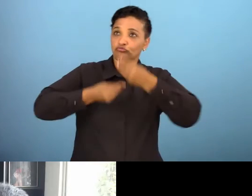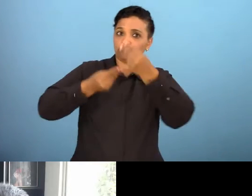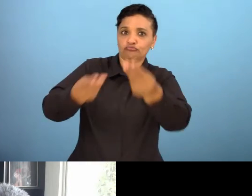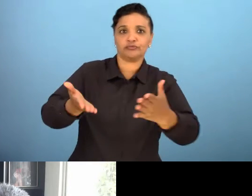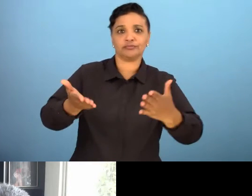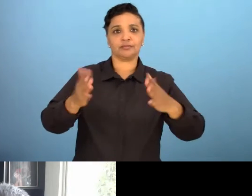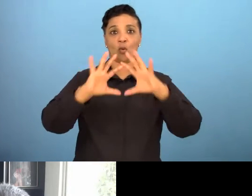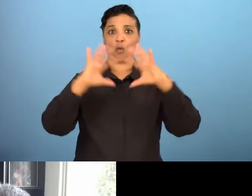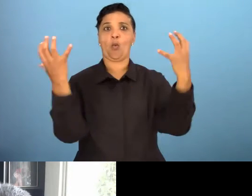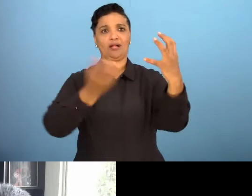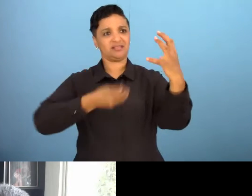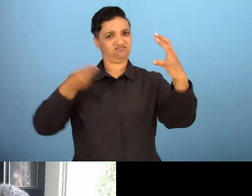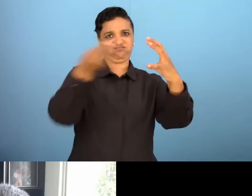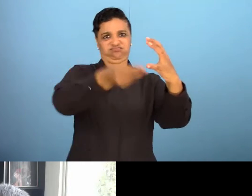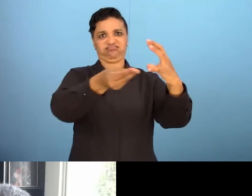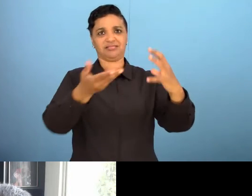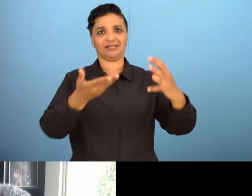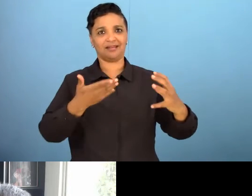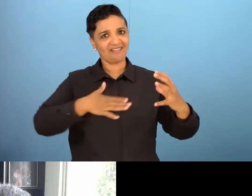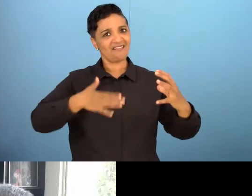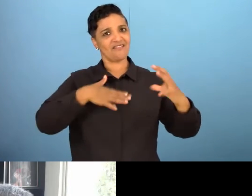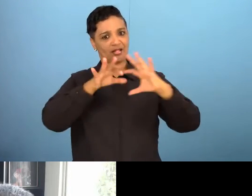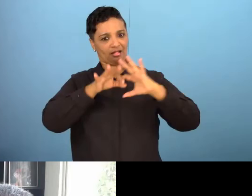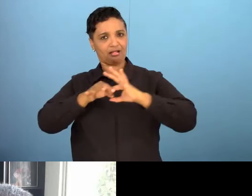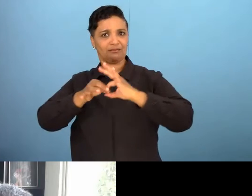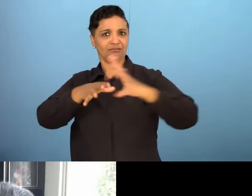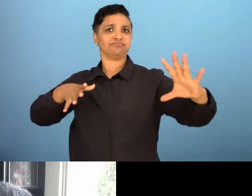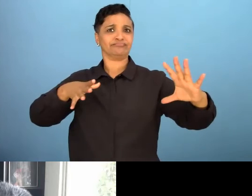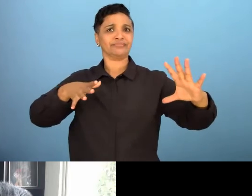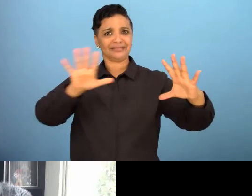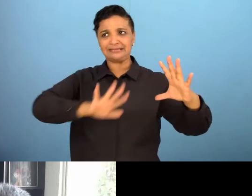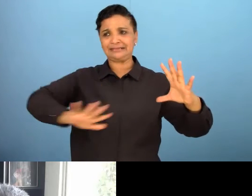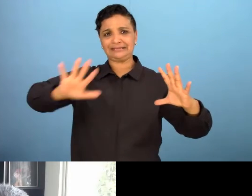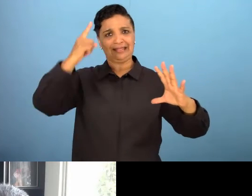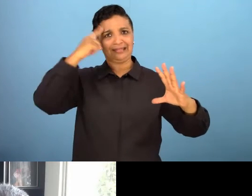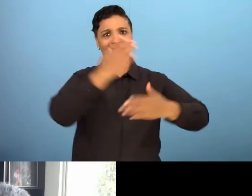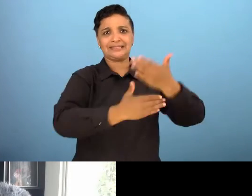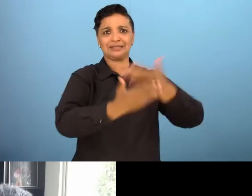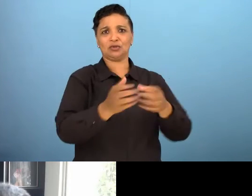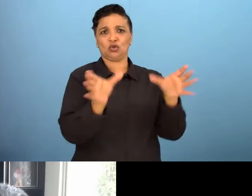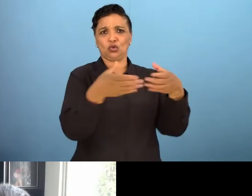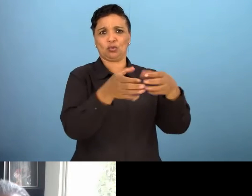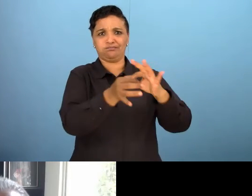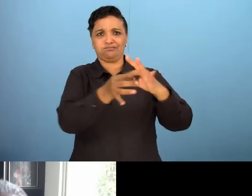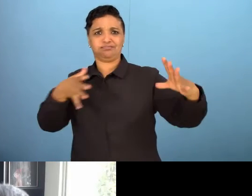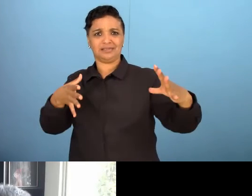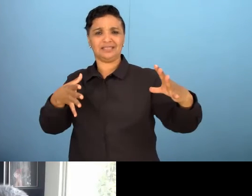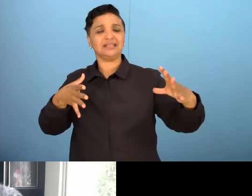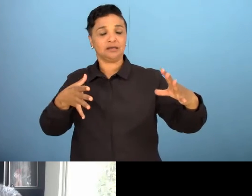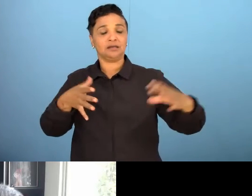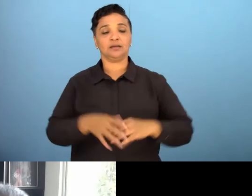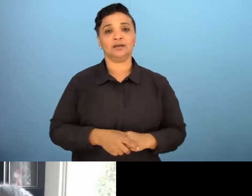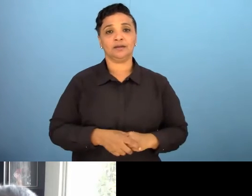Muchos de los encuestados me animaron a compartir sus pensamientos con una comunidad internacional